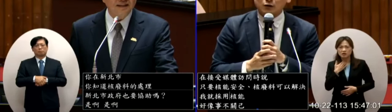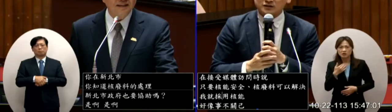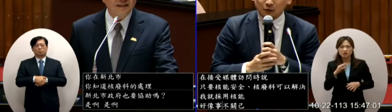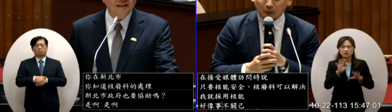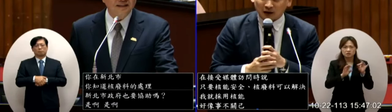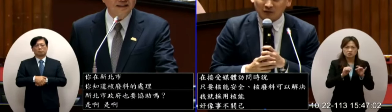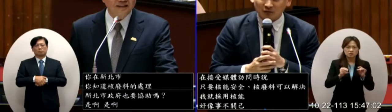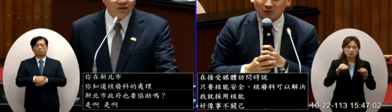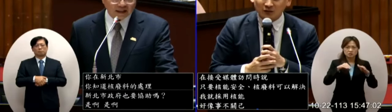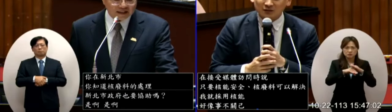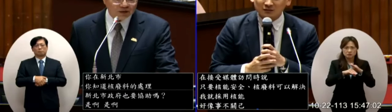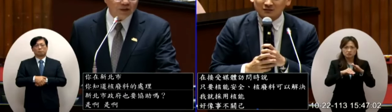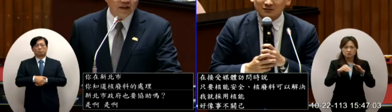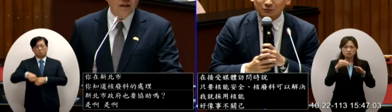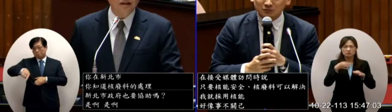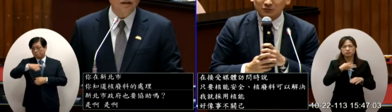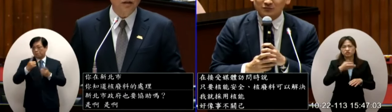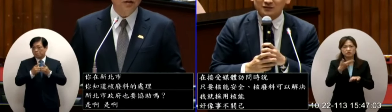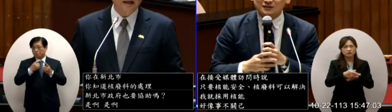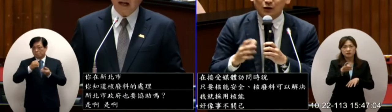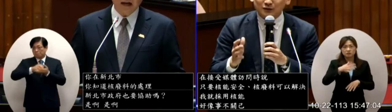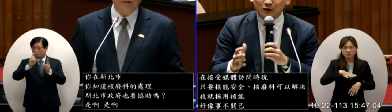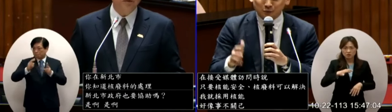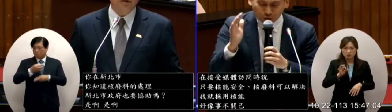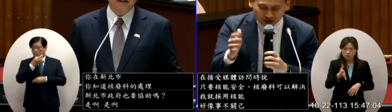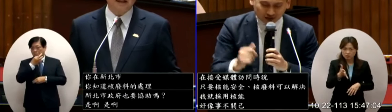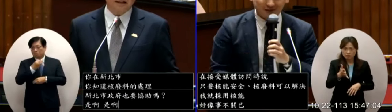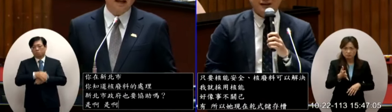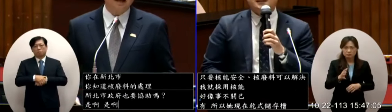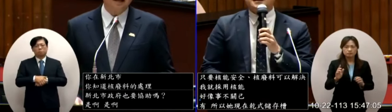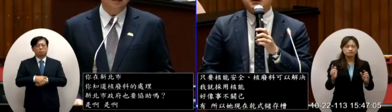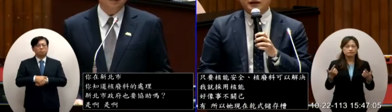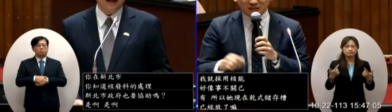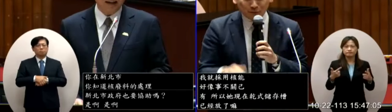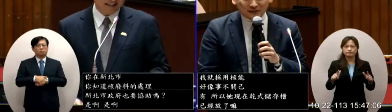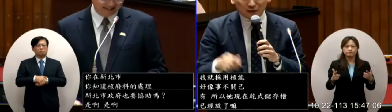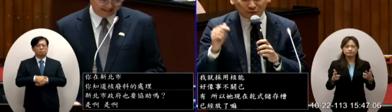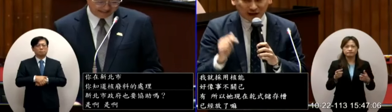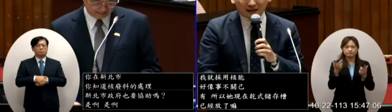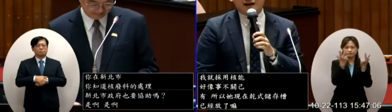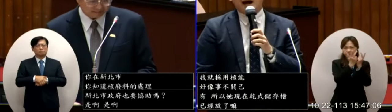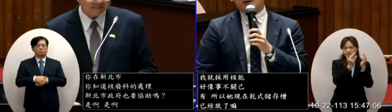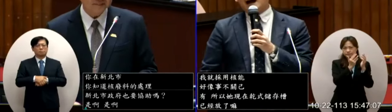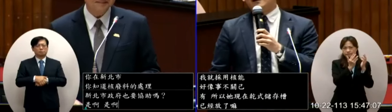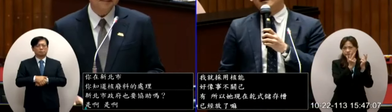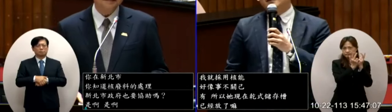你知道為什麼嗎 大家對核能的使用 不是 是因為新北市非常害怕